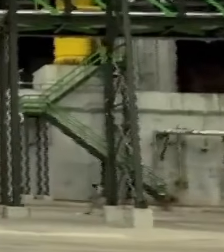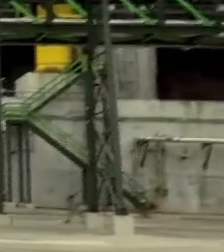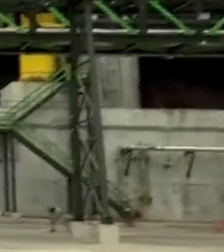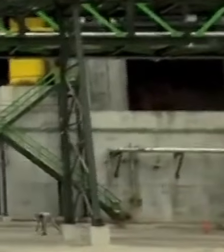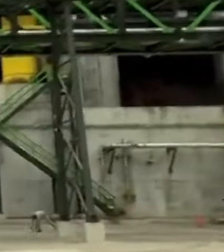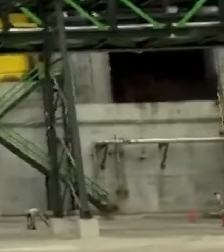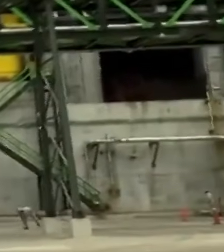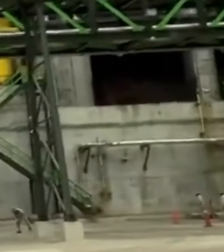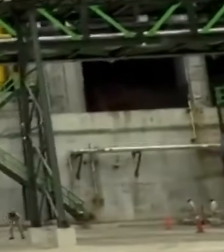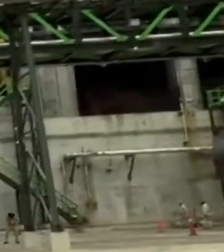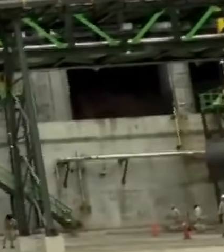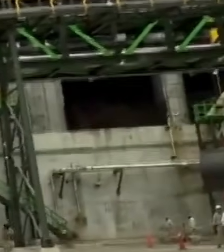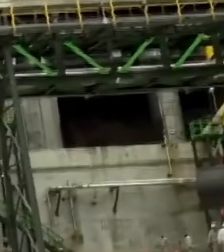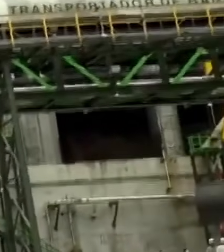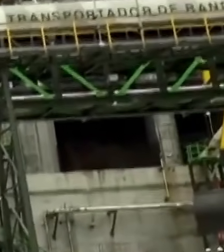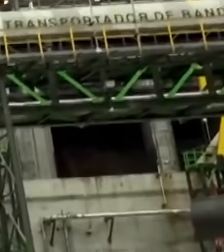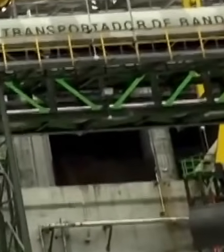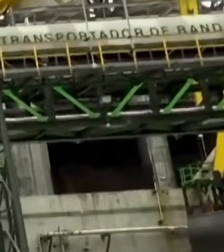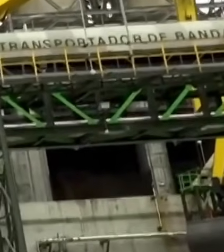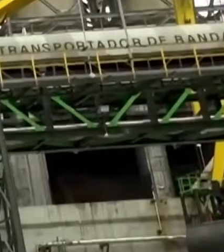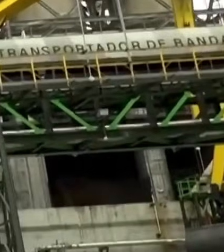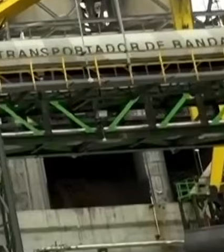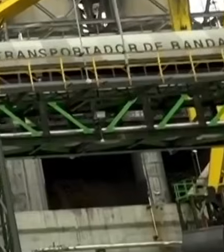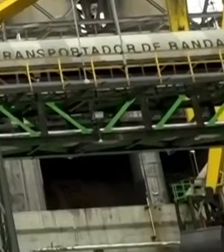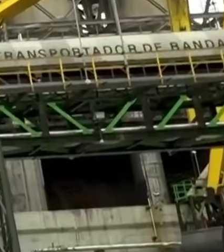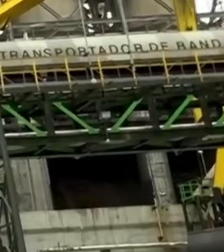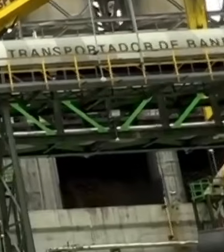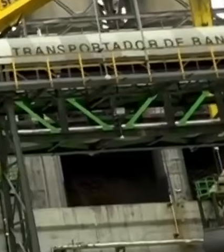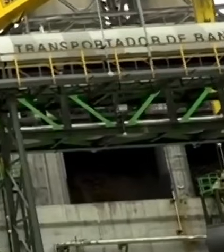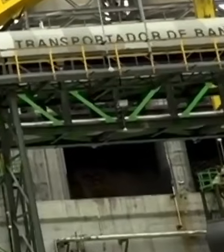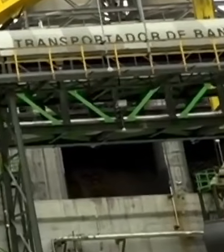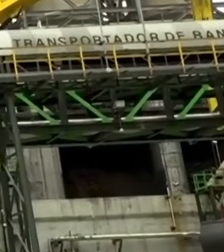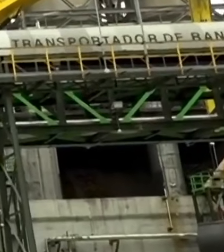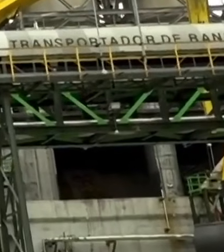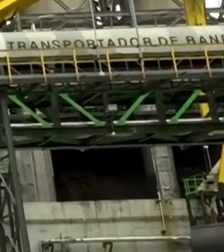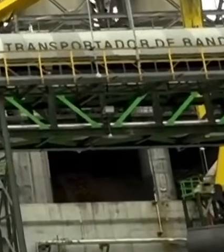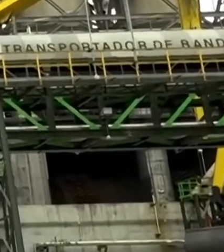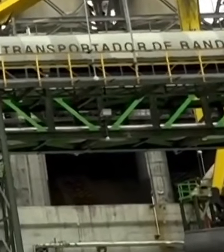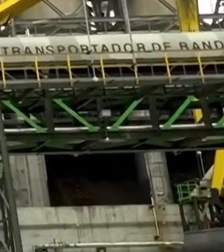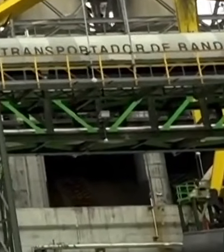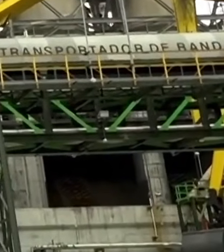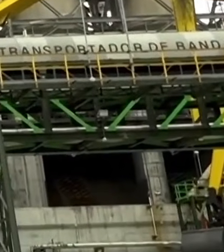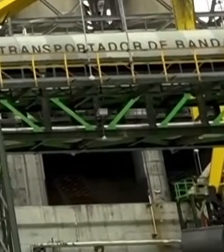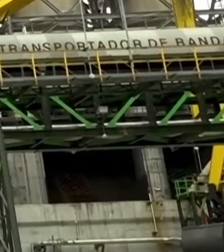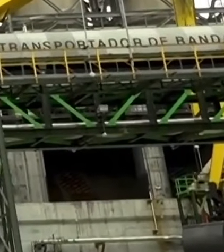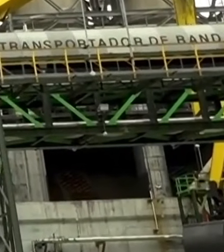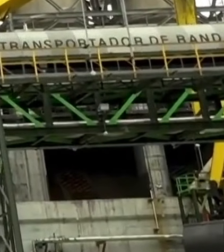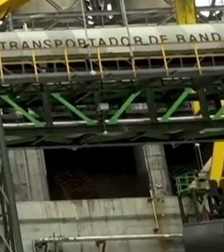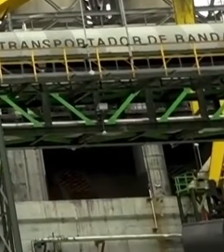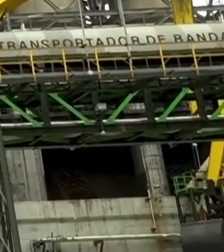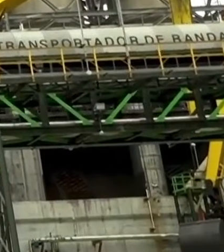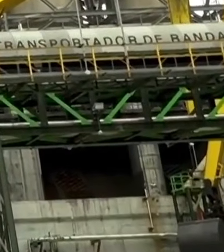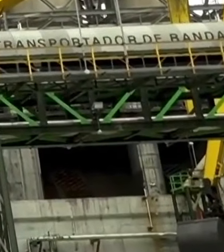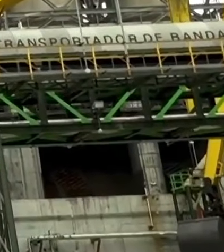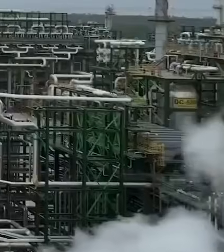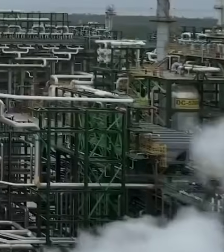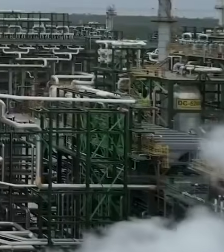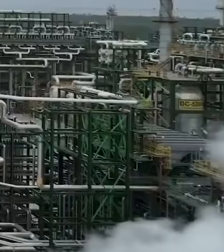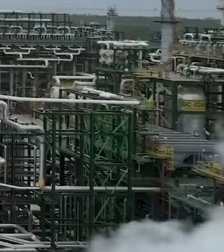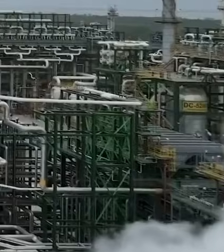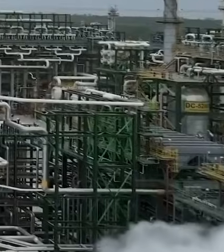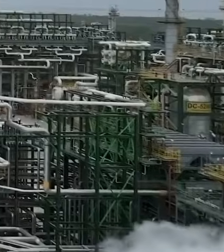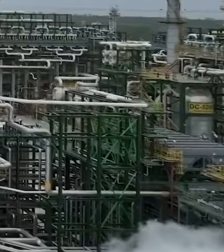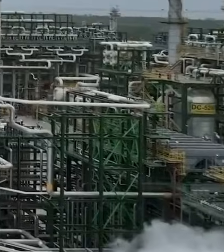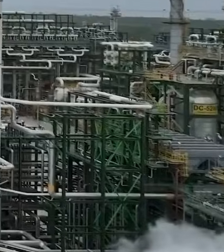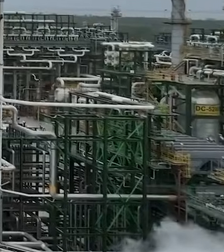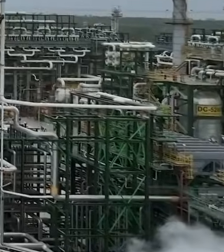del complejo es una planta de cento es capaz de tratar 130,000 barriles de fondo de vacío que